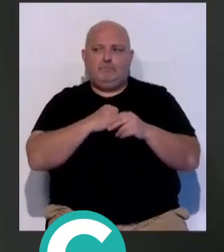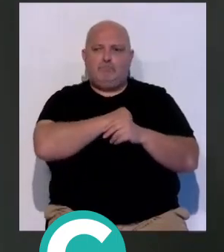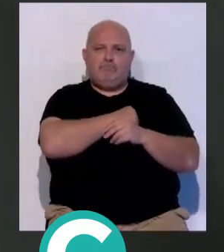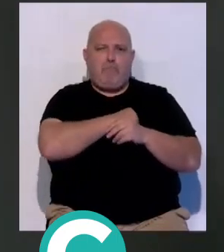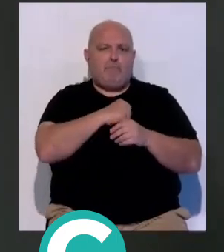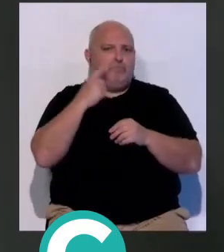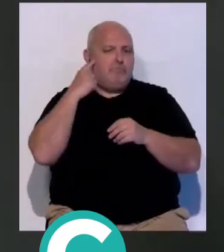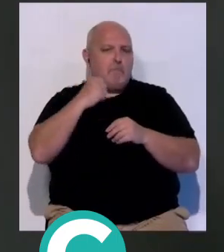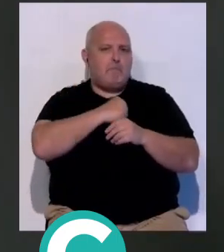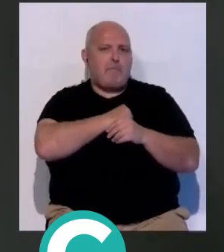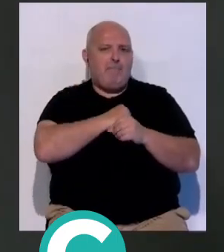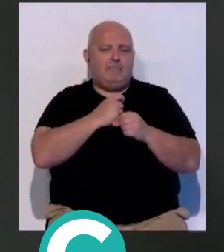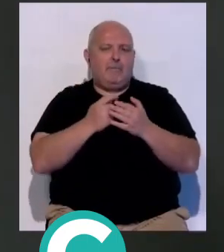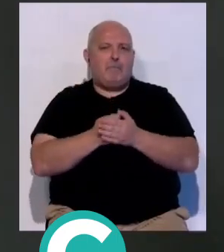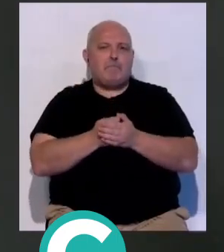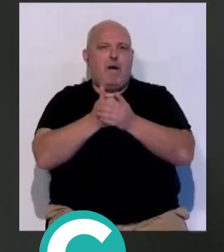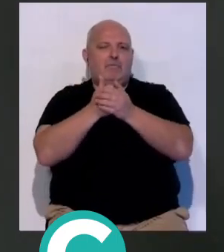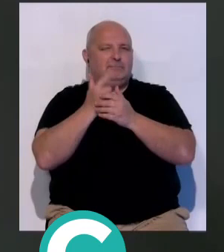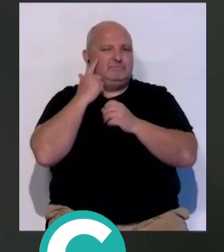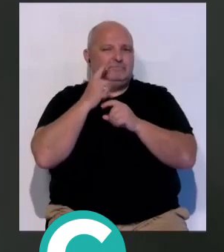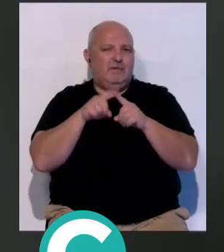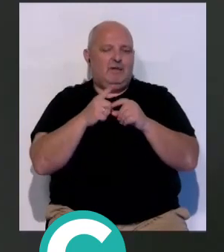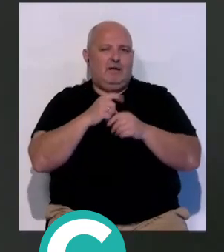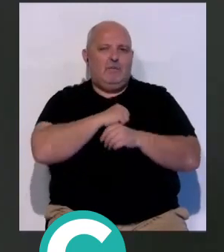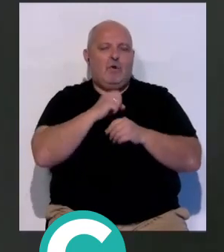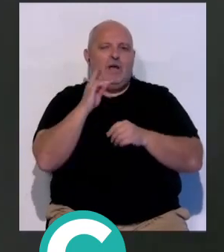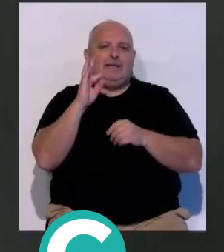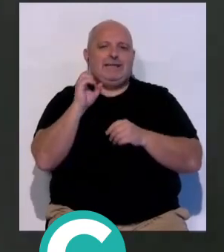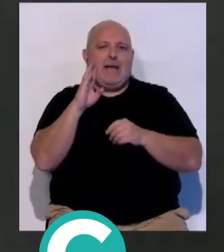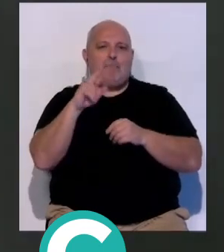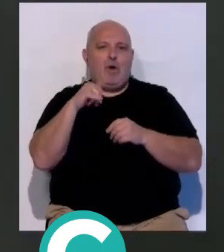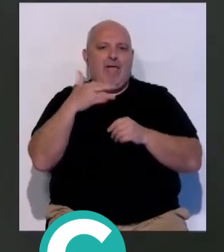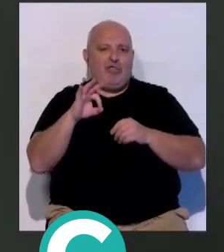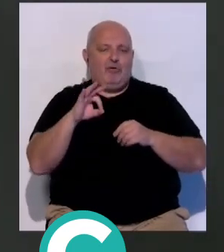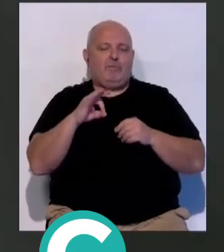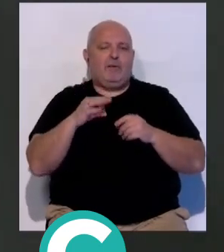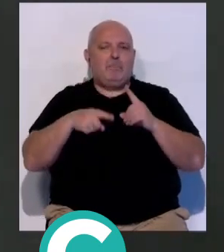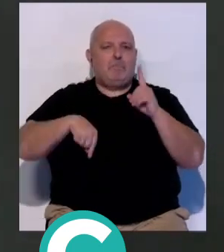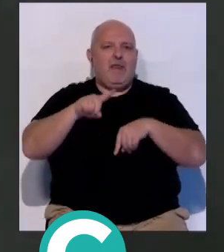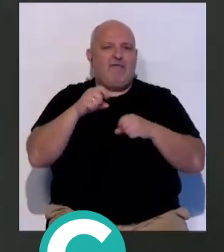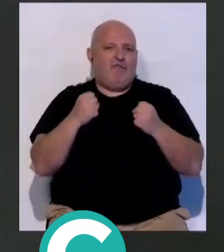tambalazo de champán cuando se burro sí que sale recto pierna fuerte cuando un partido los que